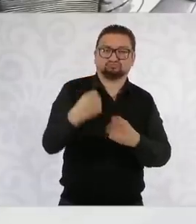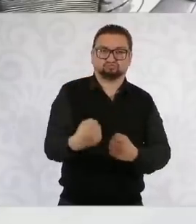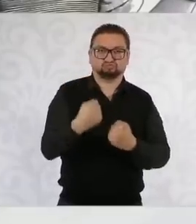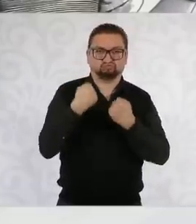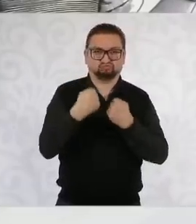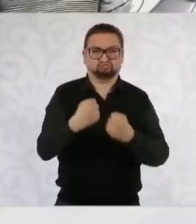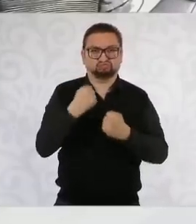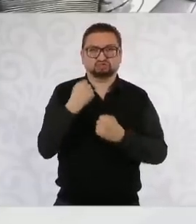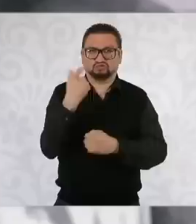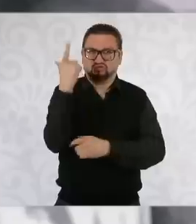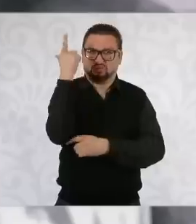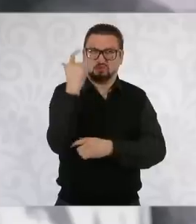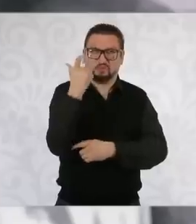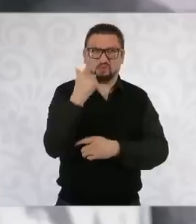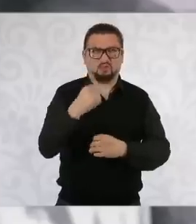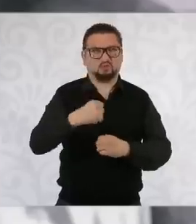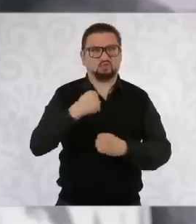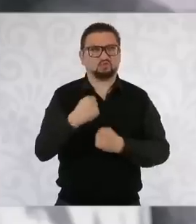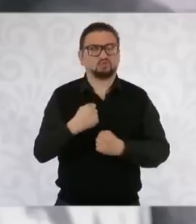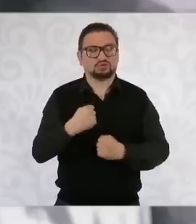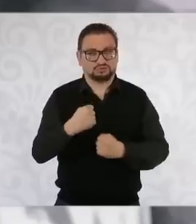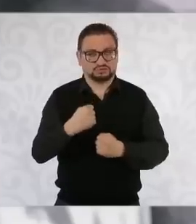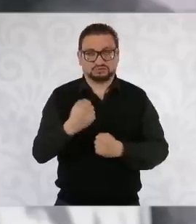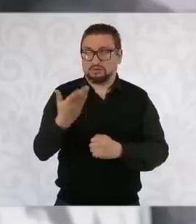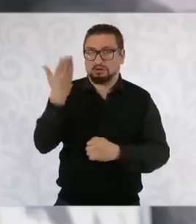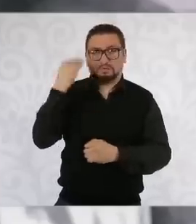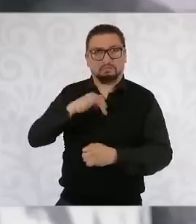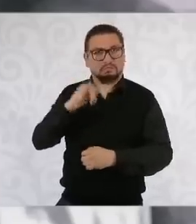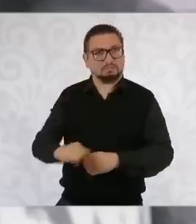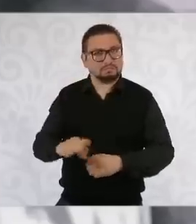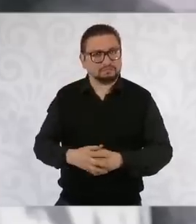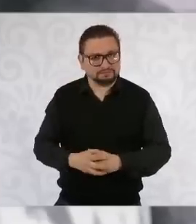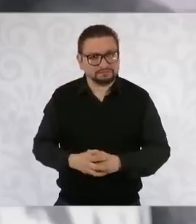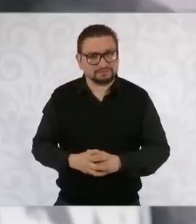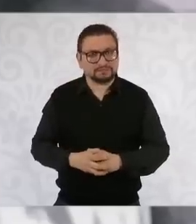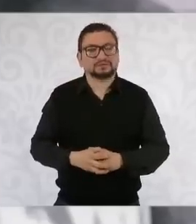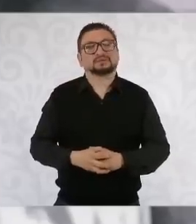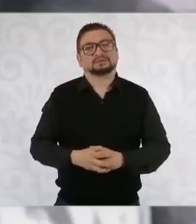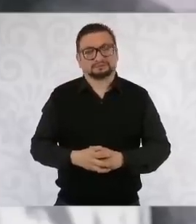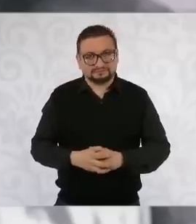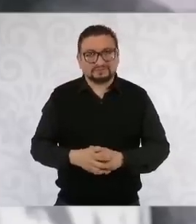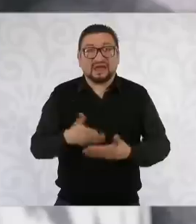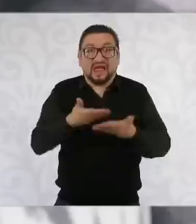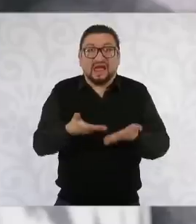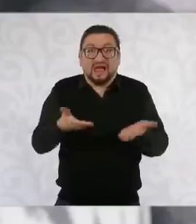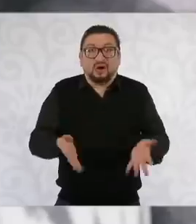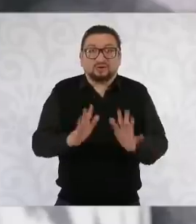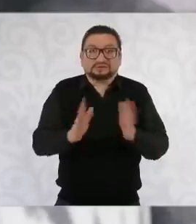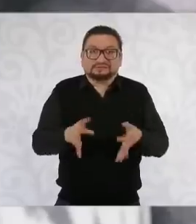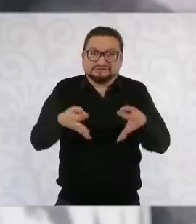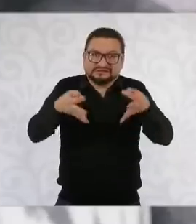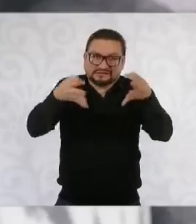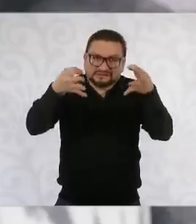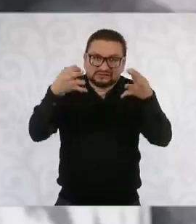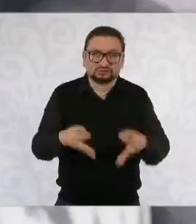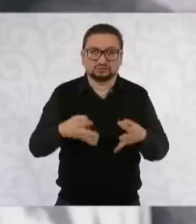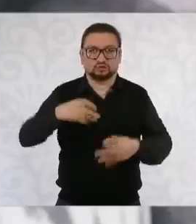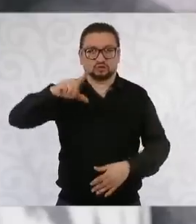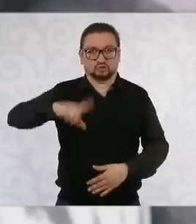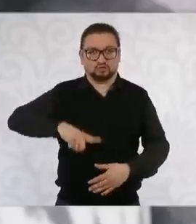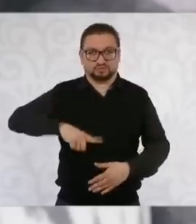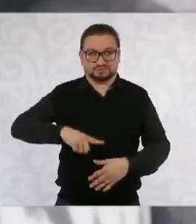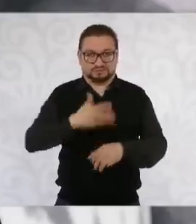fuego que no se había visto nunca en este momento oficialmente el gobierno de los Estados Unidos